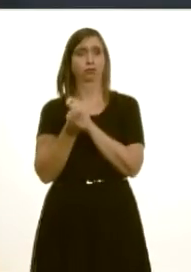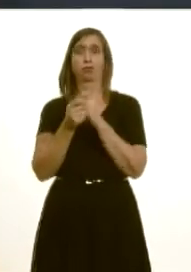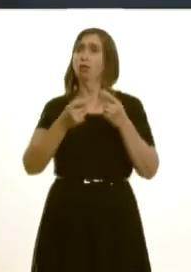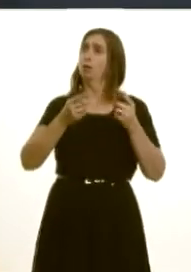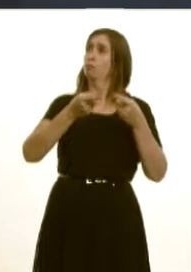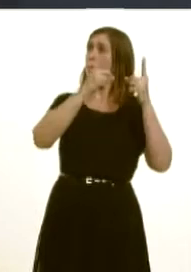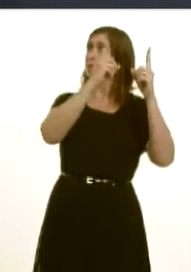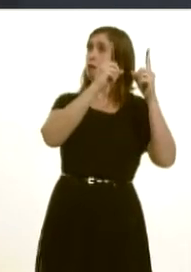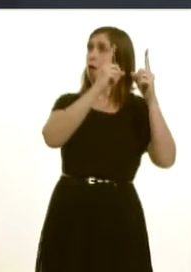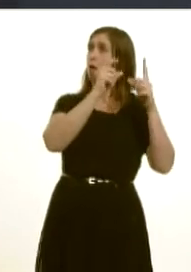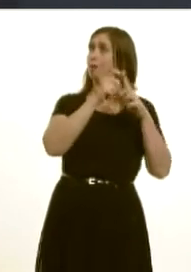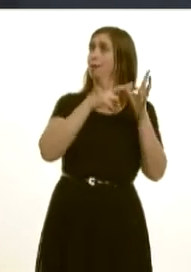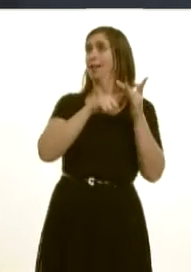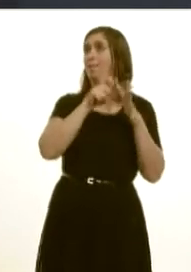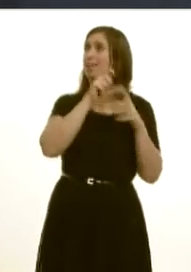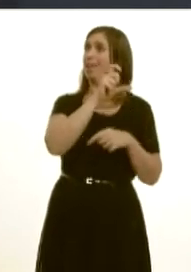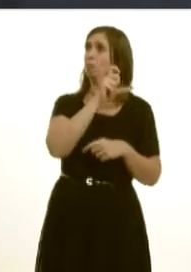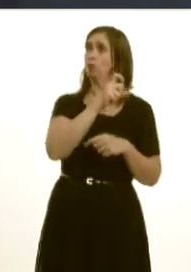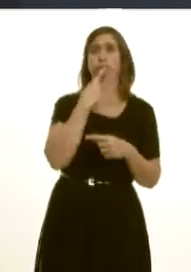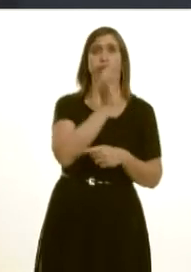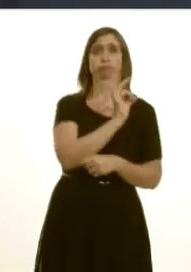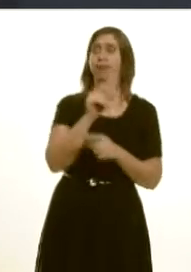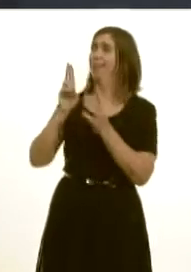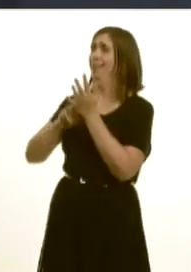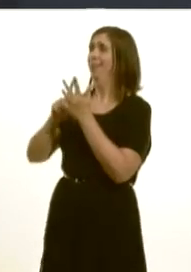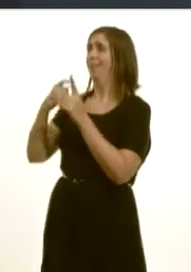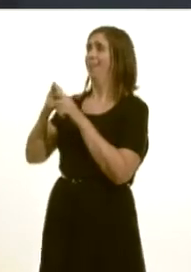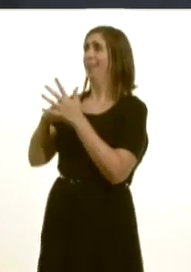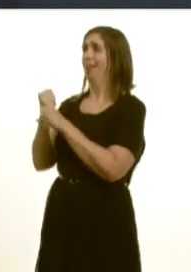mater, mae Nick Clegg yn dweud nad yw am ddadbwytho’r fformiwla—beth bynnag ydy ystyr hynny—ac